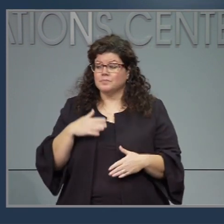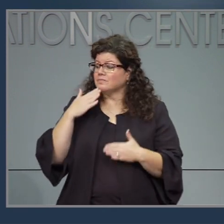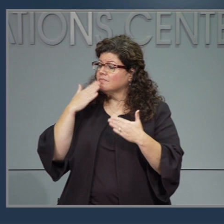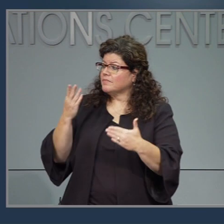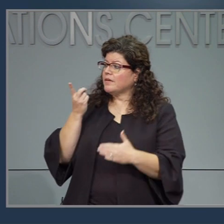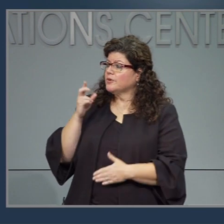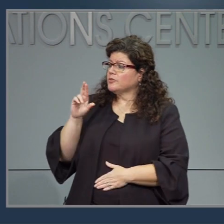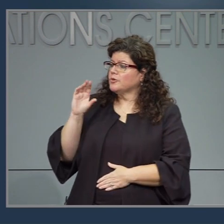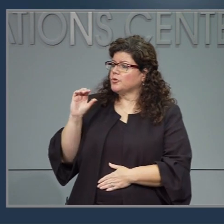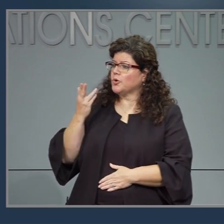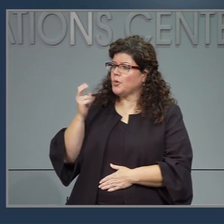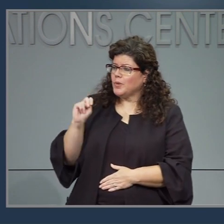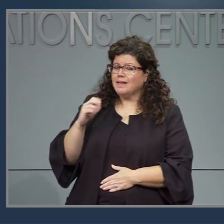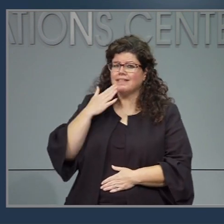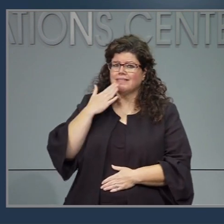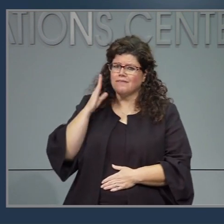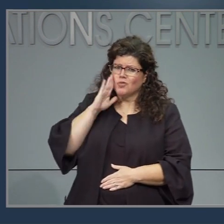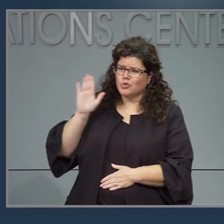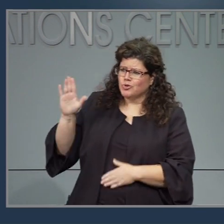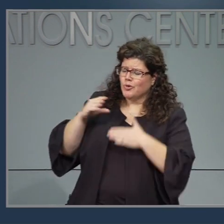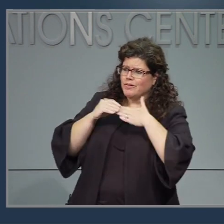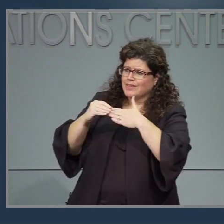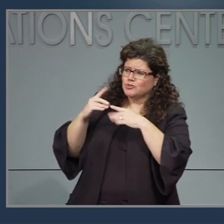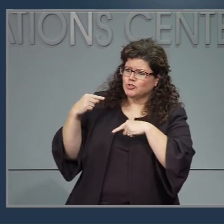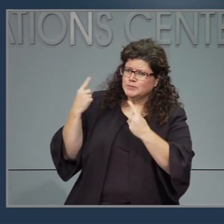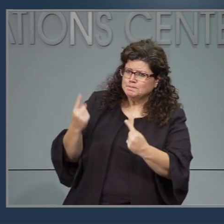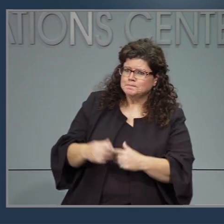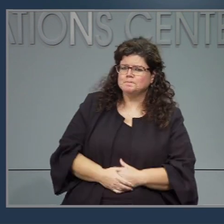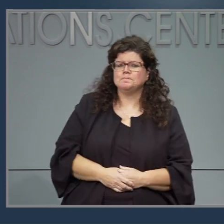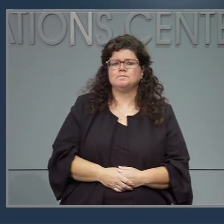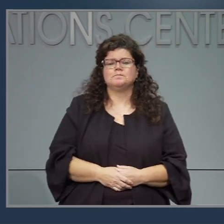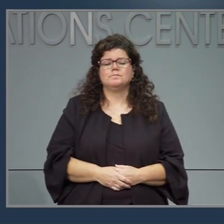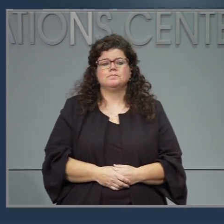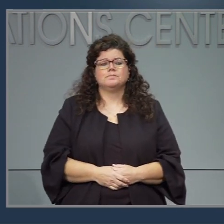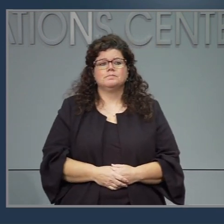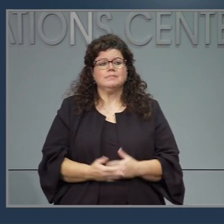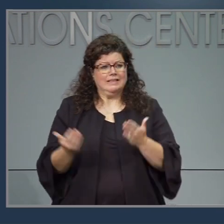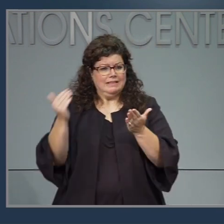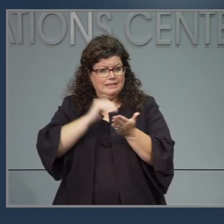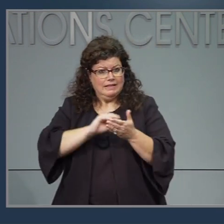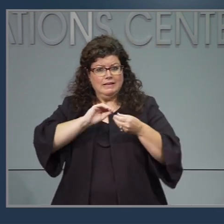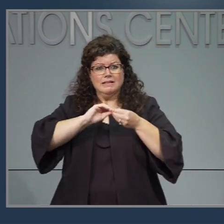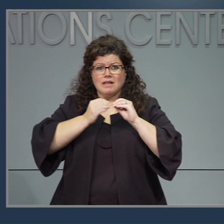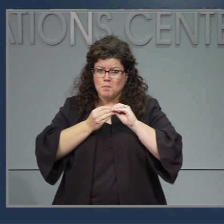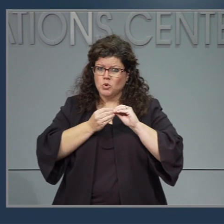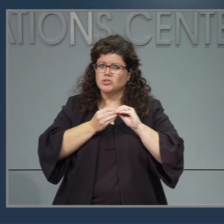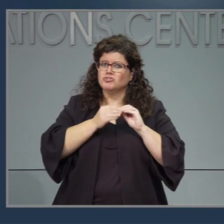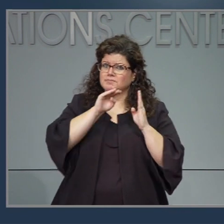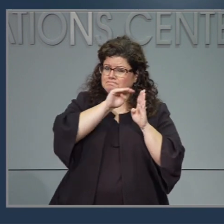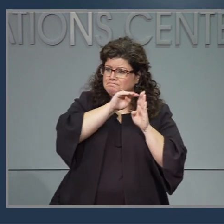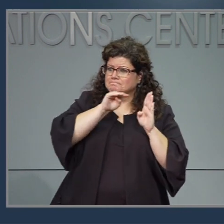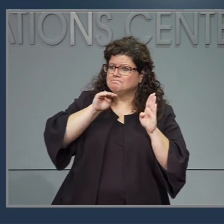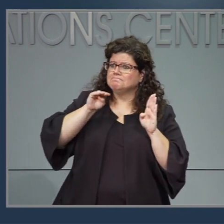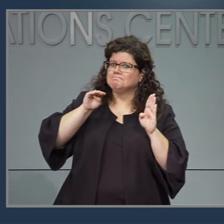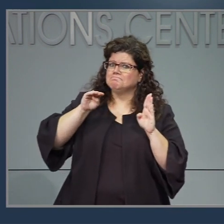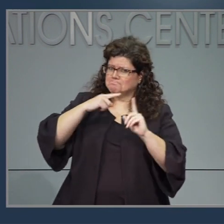Gracias doctor. Acá en agradezco por su liderazgo, nos motiva a ver que los casos en Carolina del Norte están